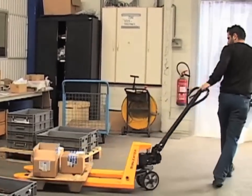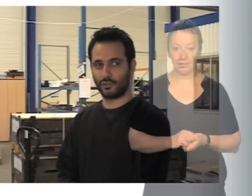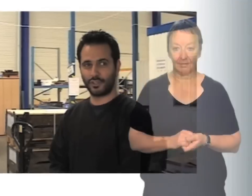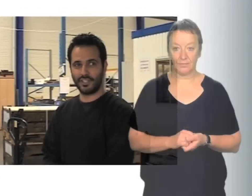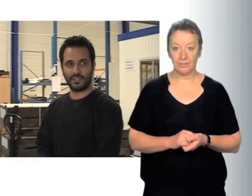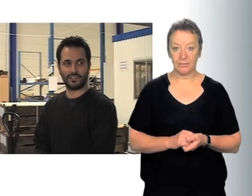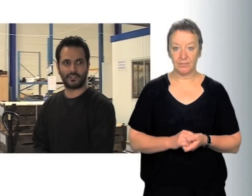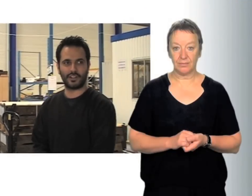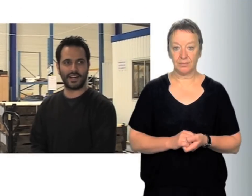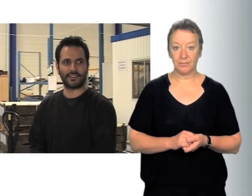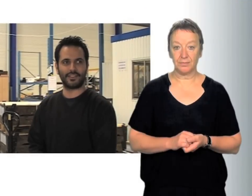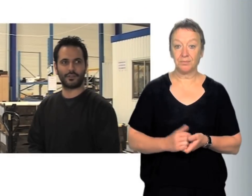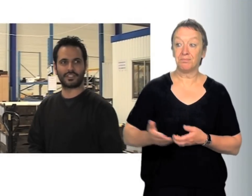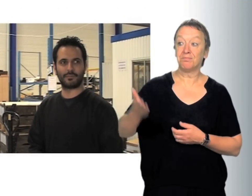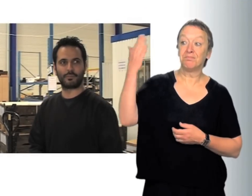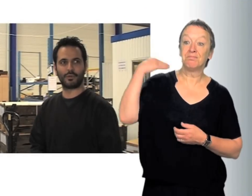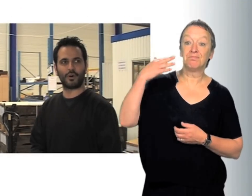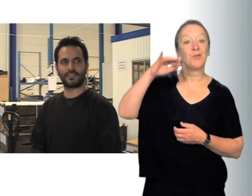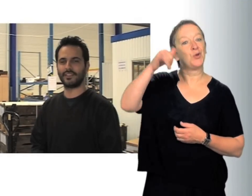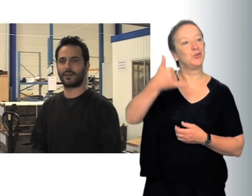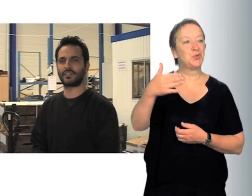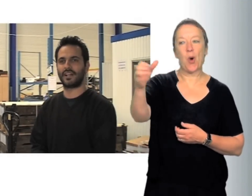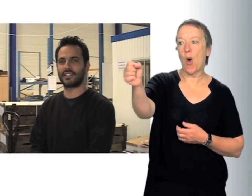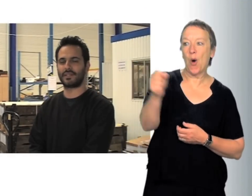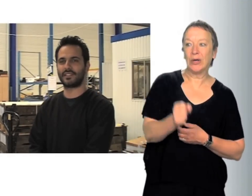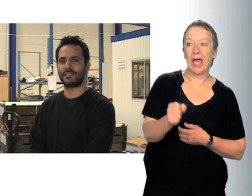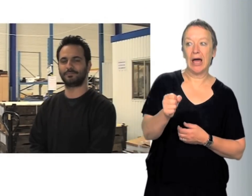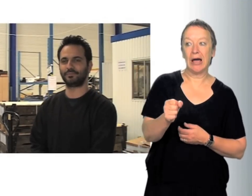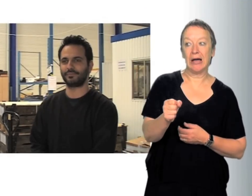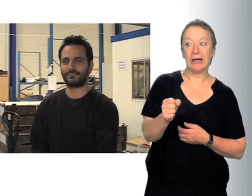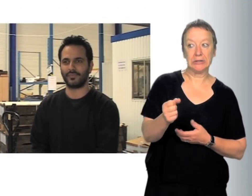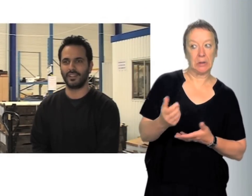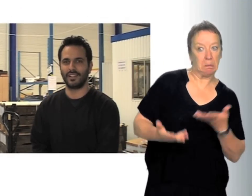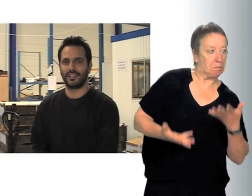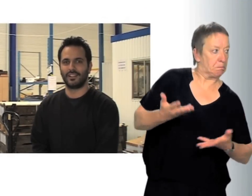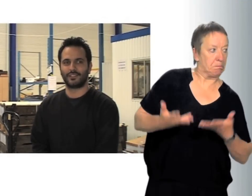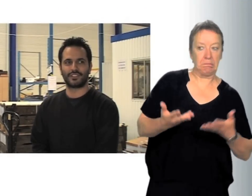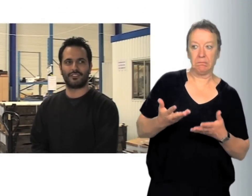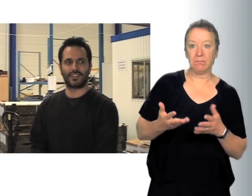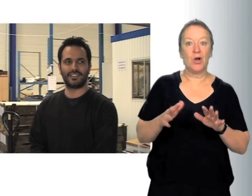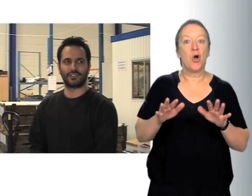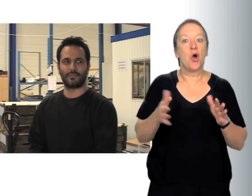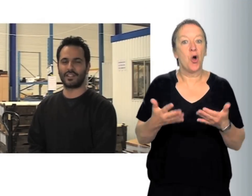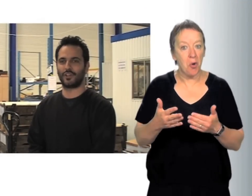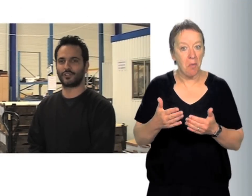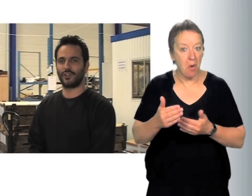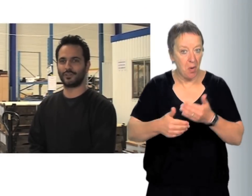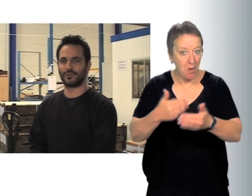Quand Tony est arrivé, on s'est demandé comment ça allait se passer si on allait bien s'entendre,